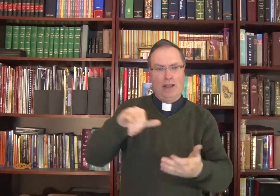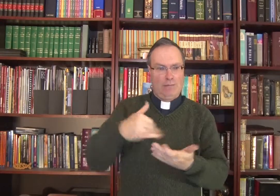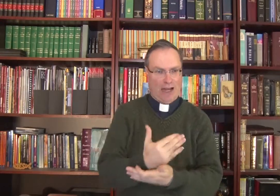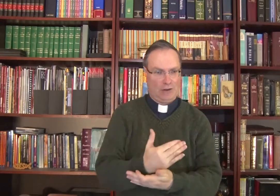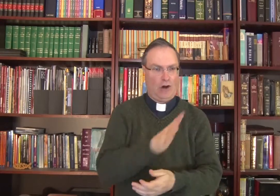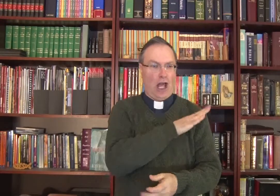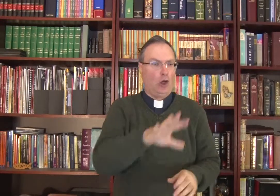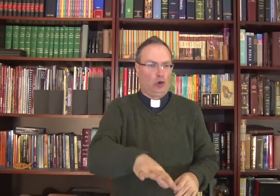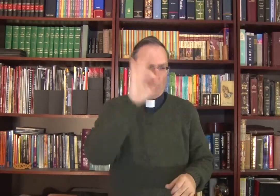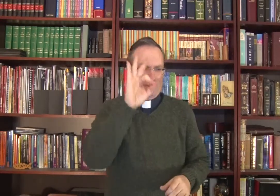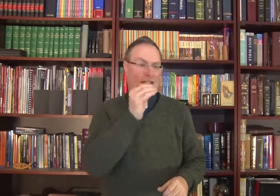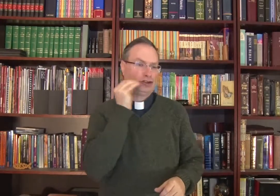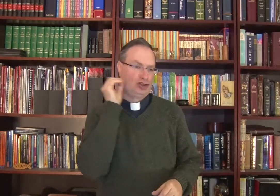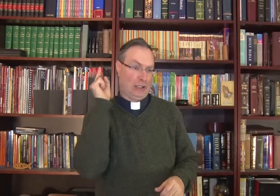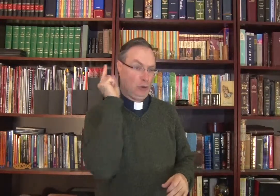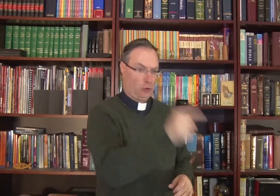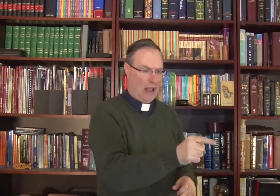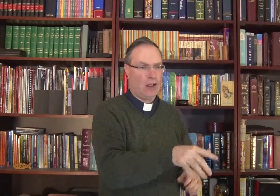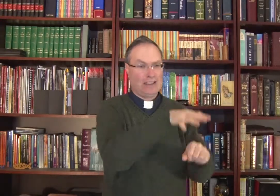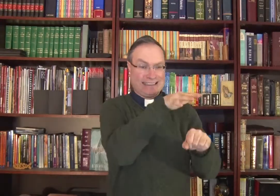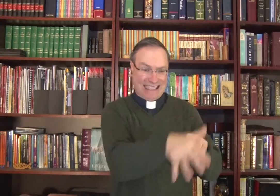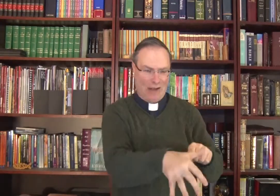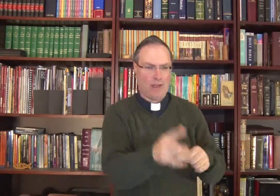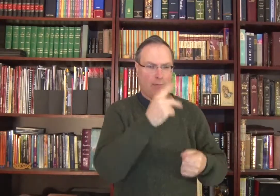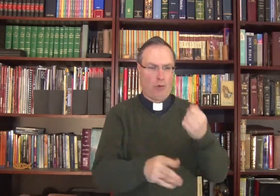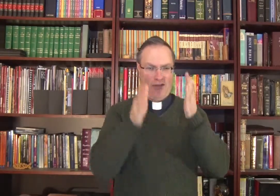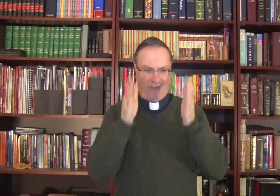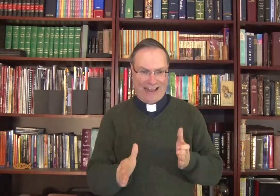parce que l'on a trouvé chez toi le sang des prophètes,